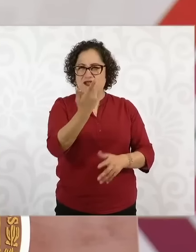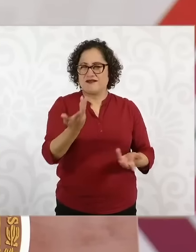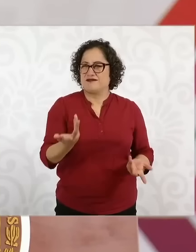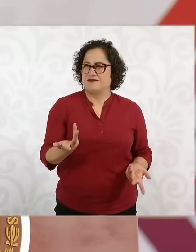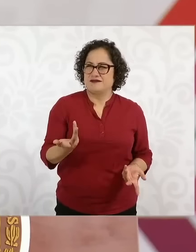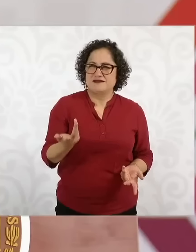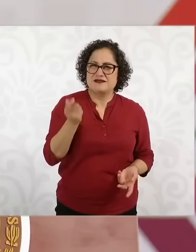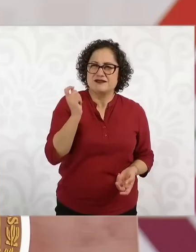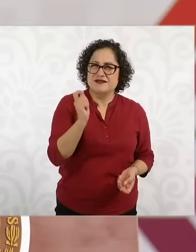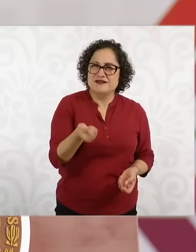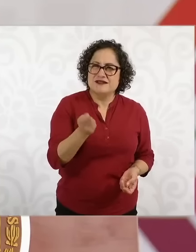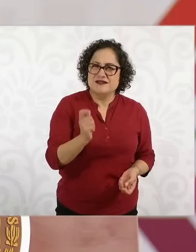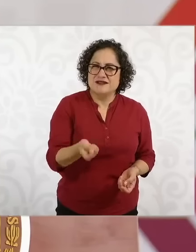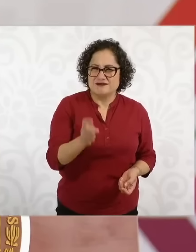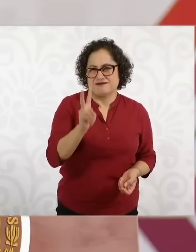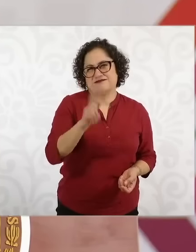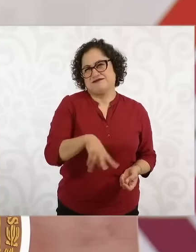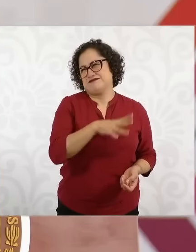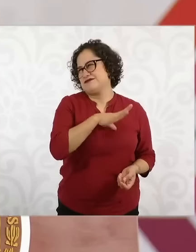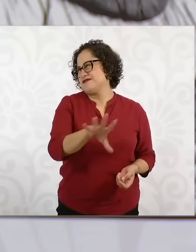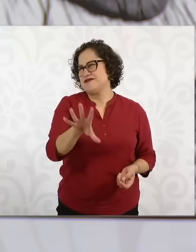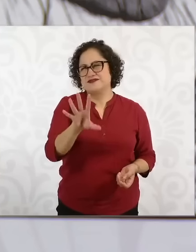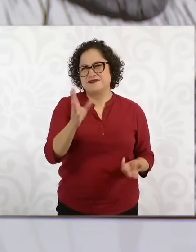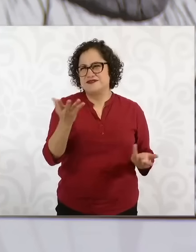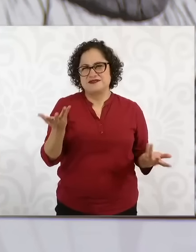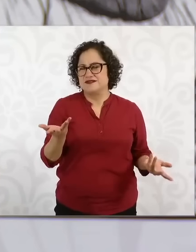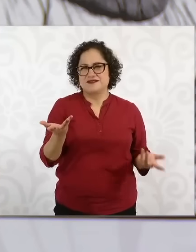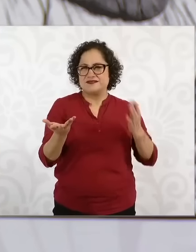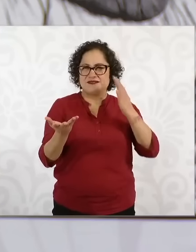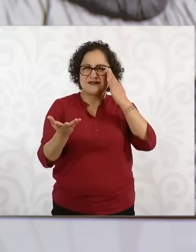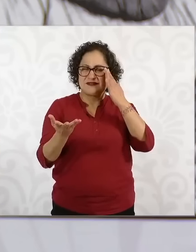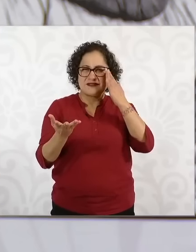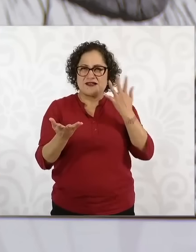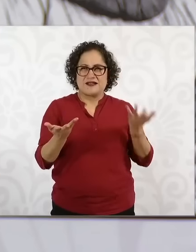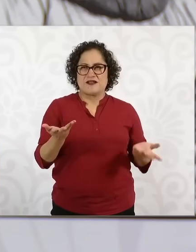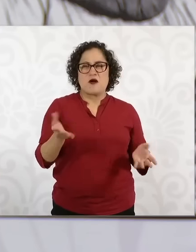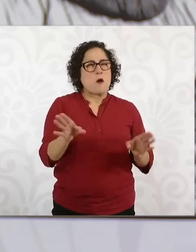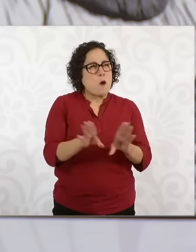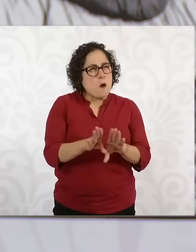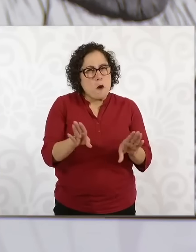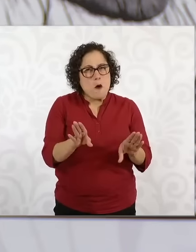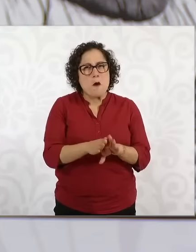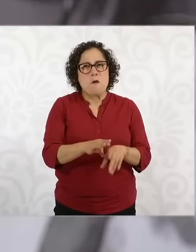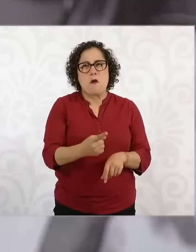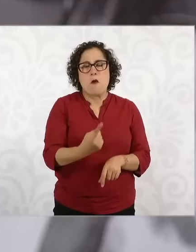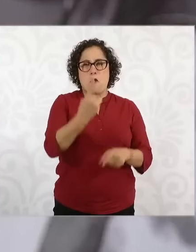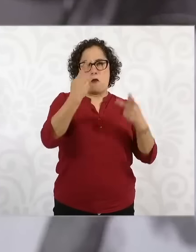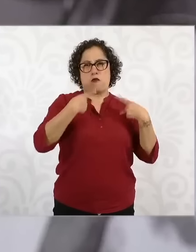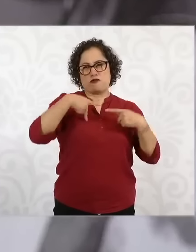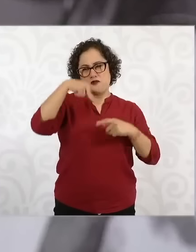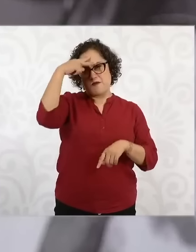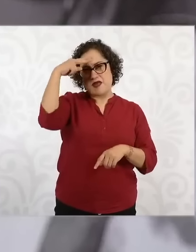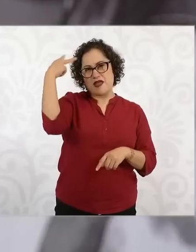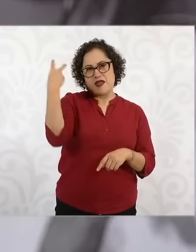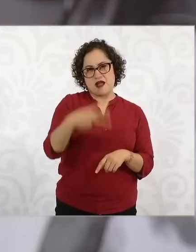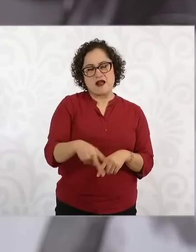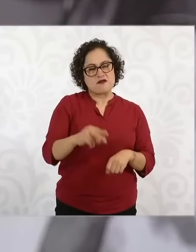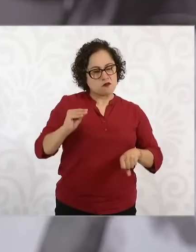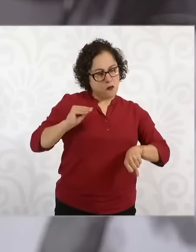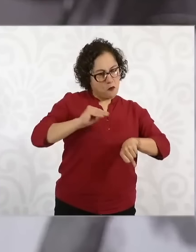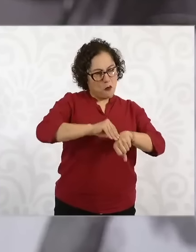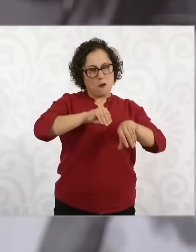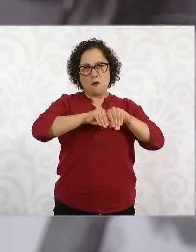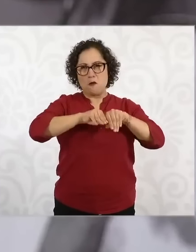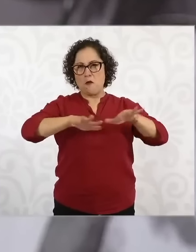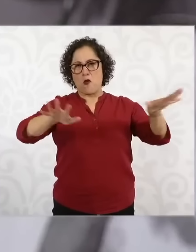Es inaudito, inaudito que un mexicano pueda poner eso en su red social y que un empresario